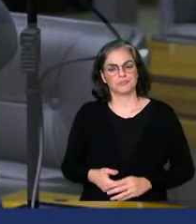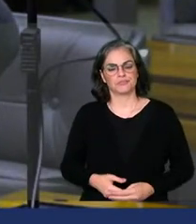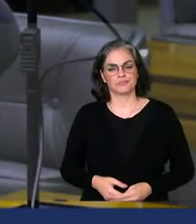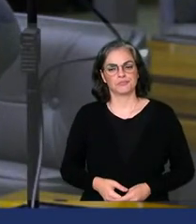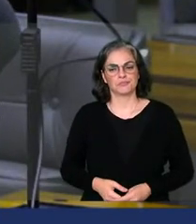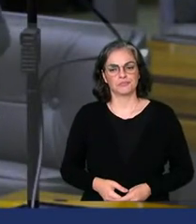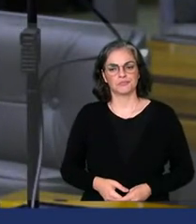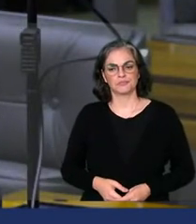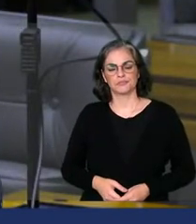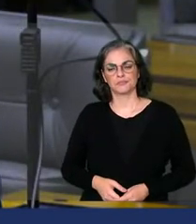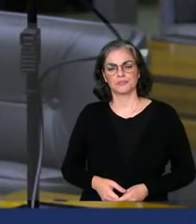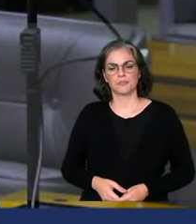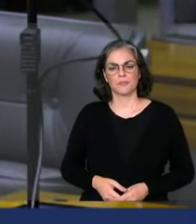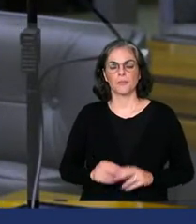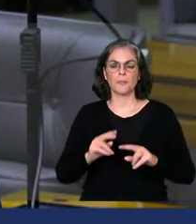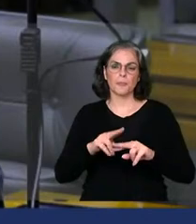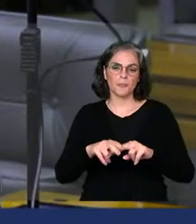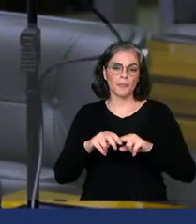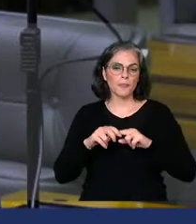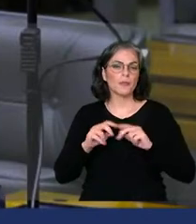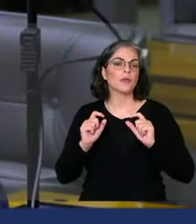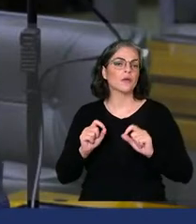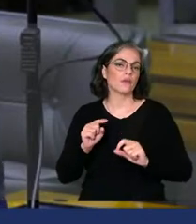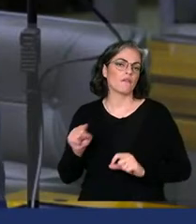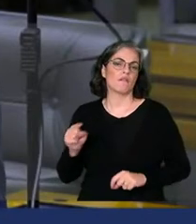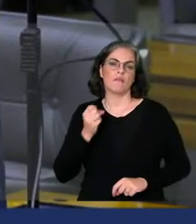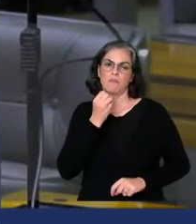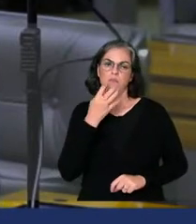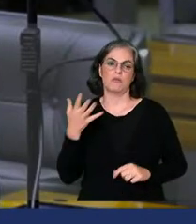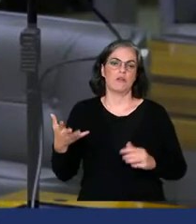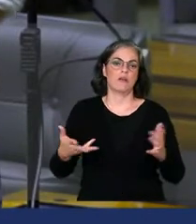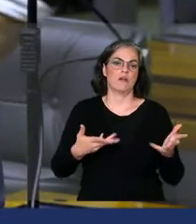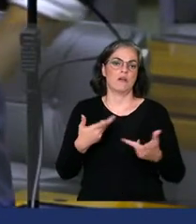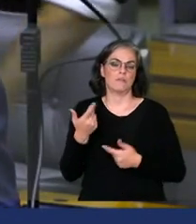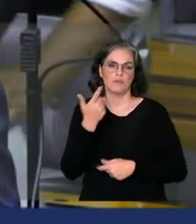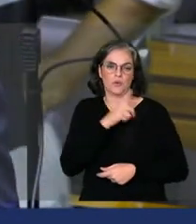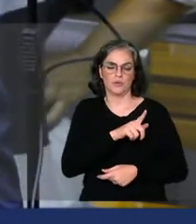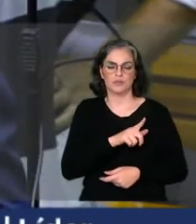AJUSTAR O PROJETO QUE VIROU PRATICAMENTE CONSENSO NA CÂMARA DOS DEPUTADOS, FRUTO